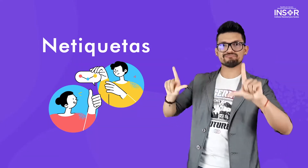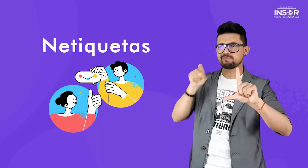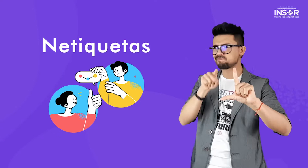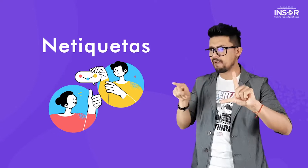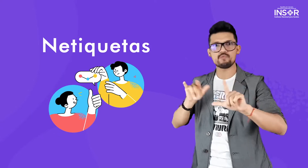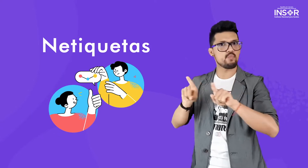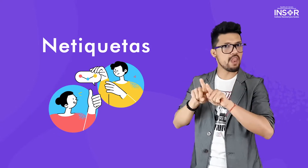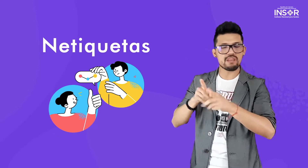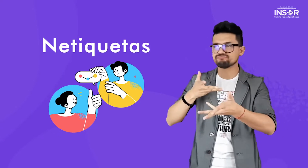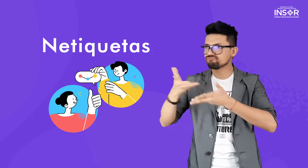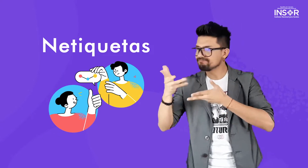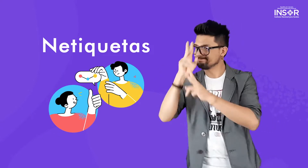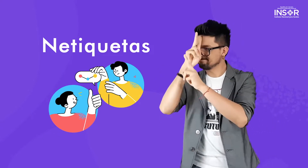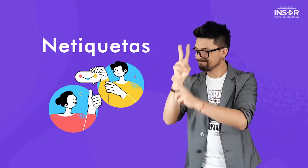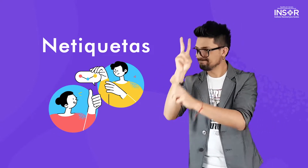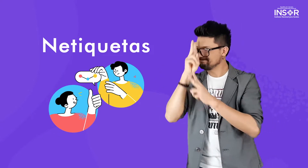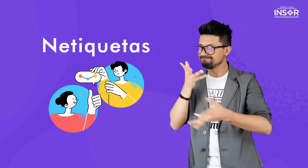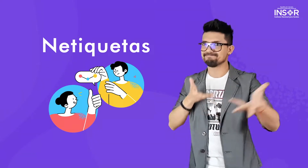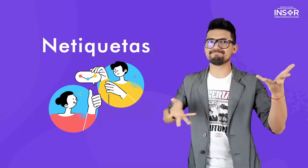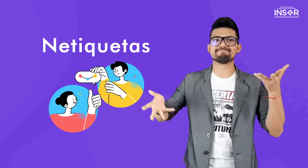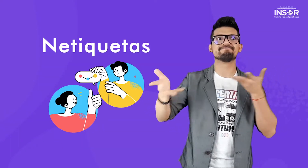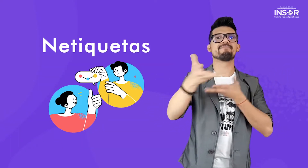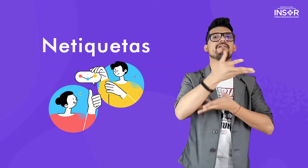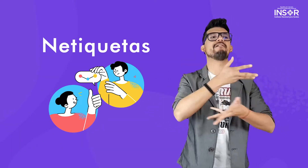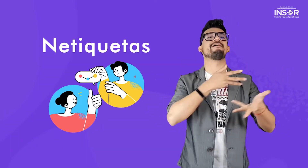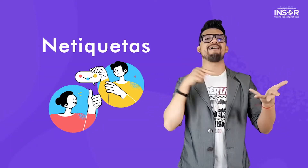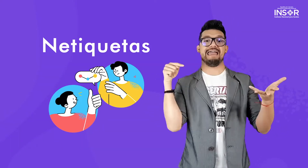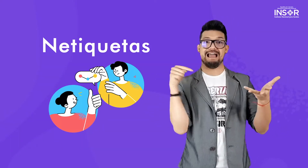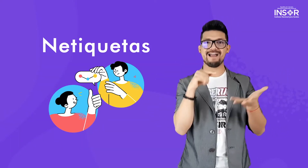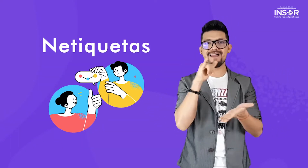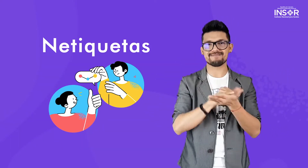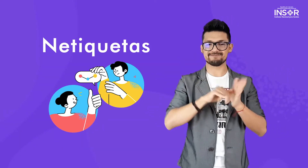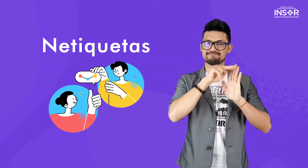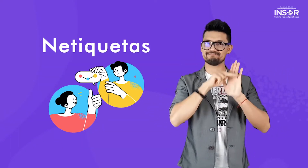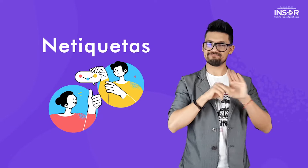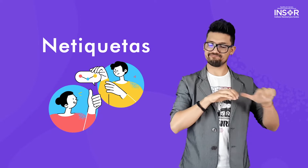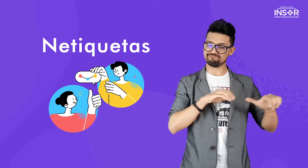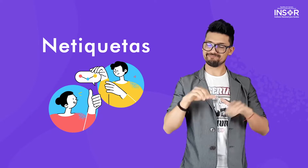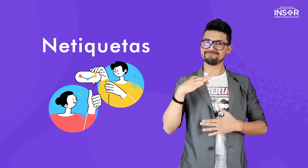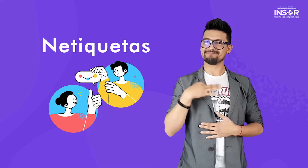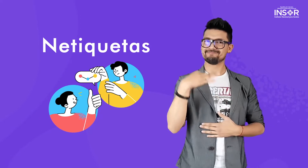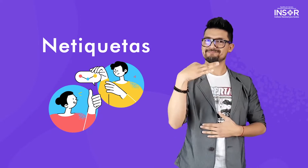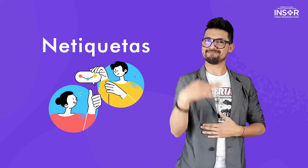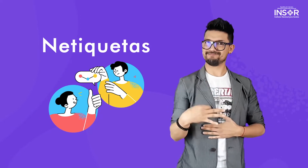en estos espacios, así que harán que la convivencia en estos ambientes sea más agradable. Esas son las Netiquetas.